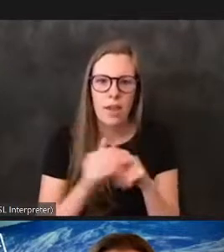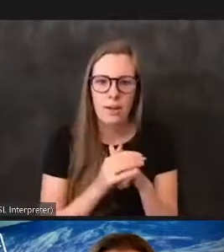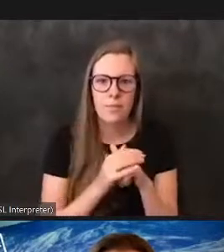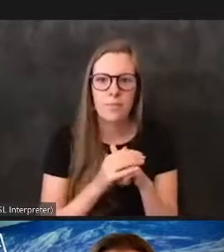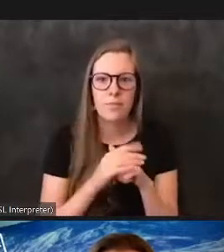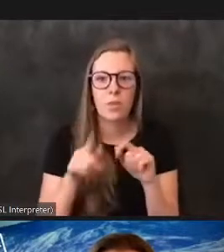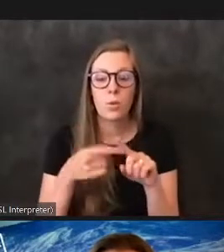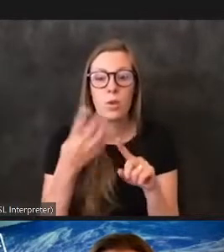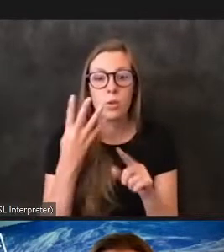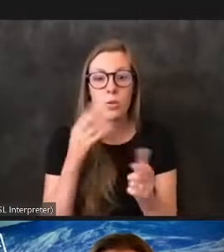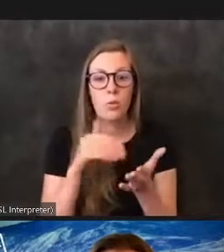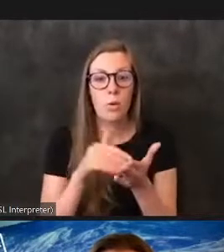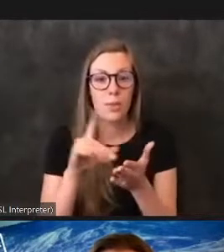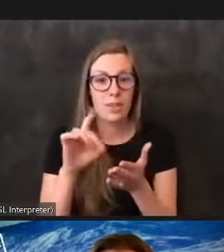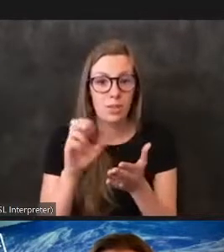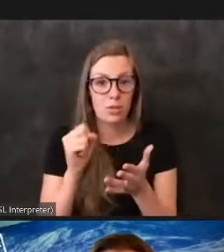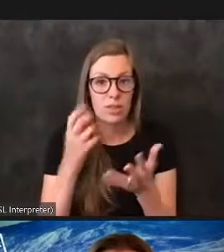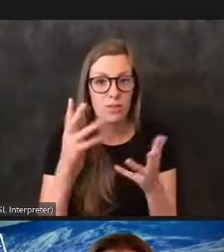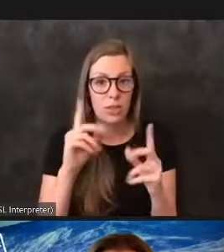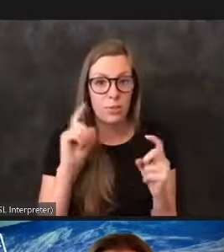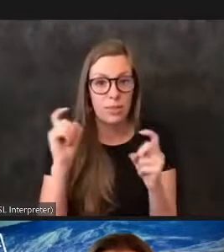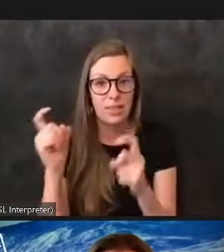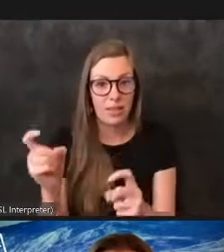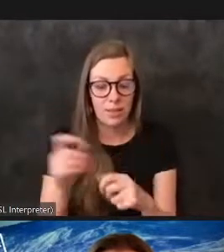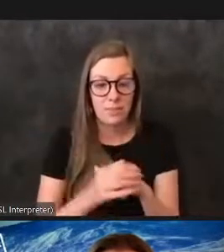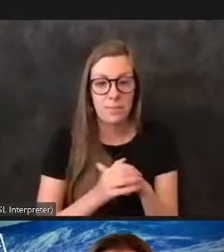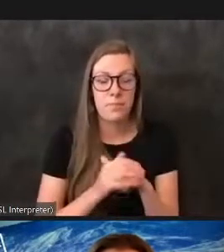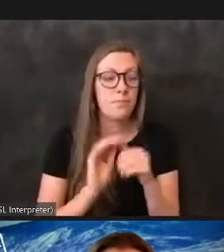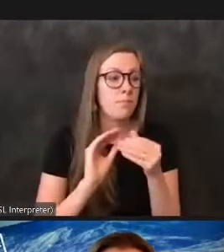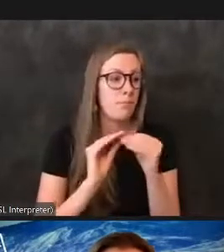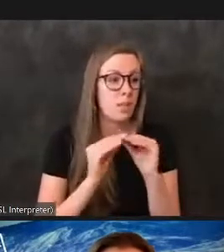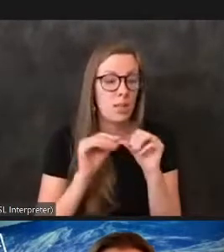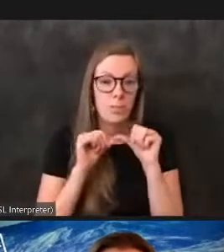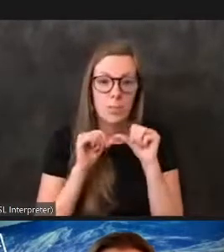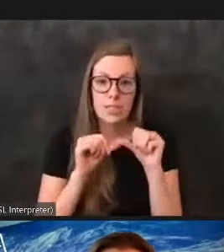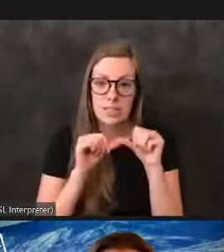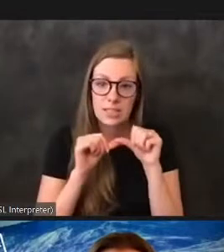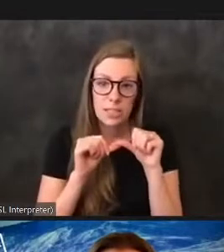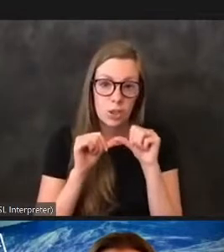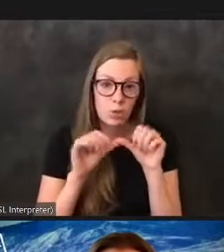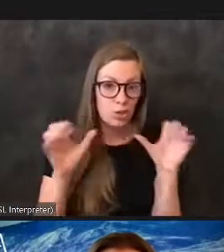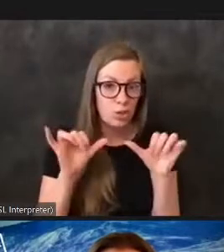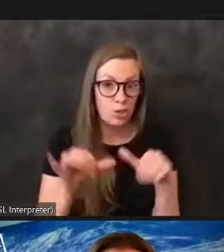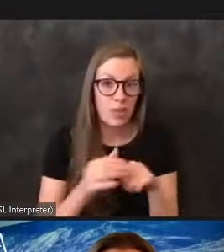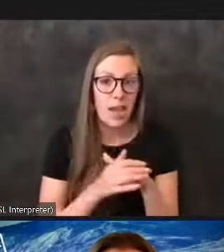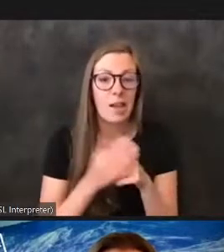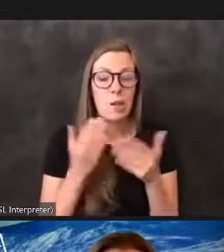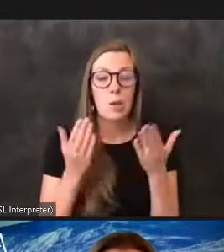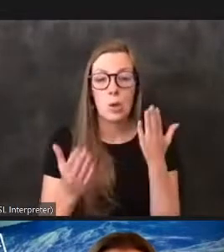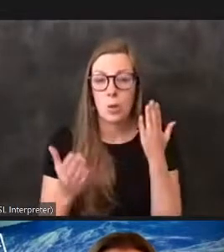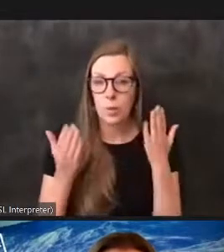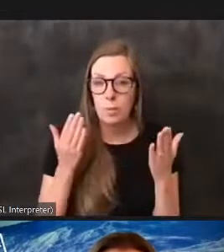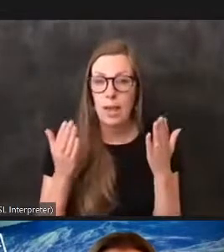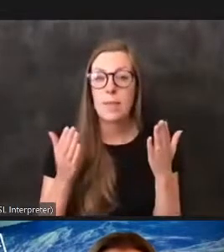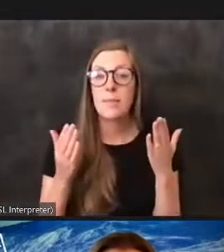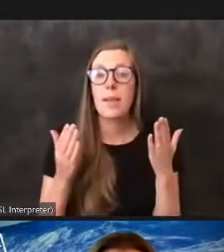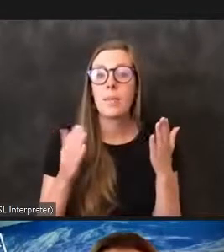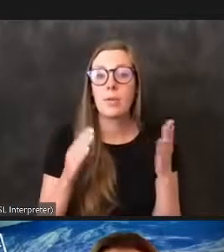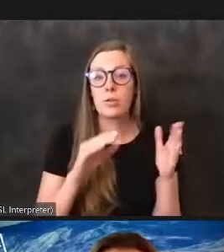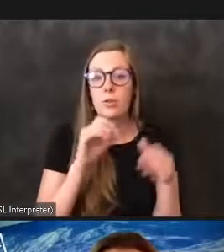Una vez os cuatro millones de doces lleguen, entonces, si no son números, continúan esta tendencia y dirección. Es posible que podamos pasar al nivel